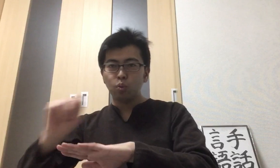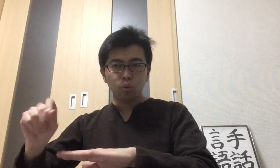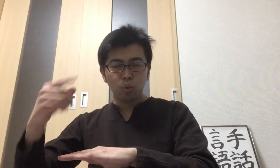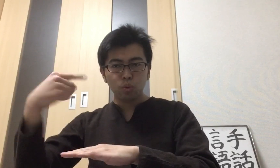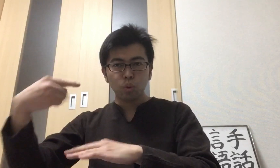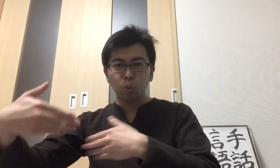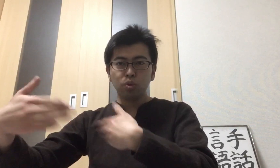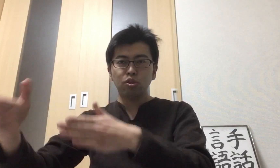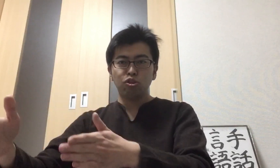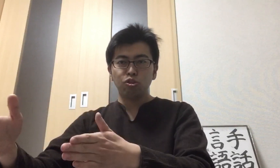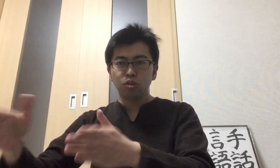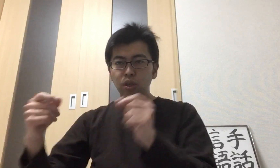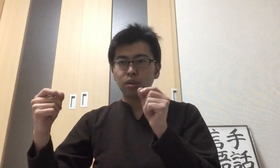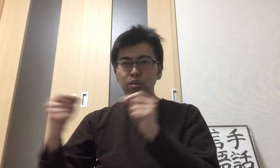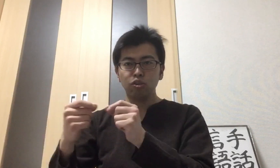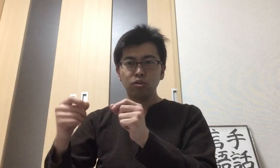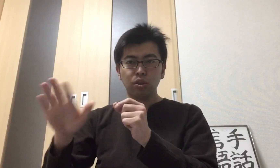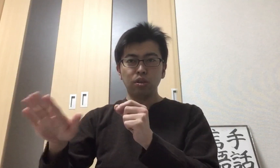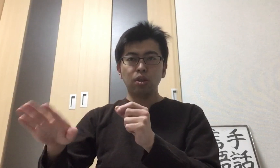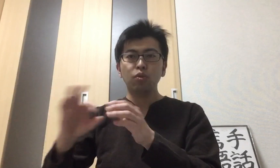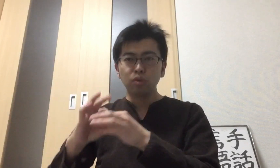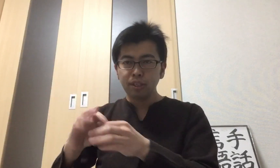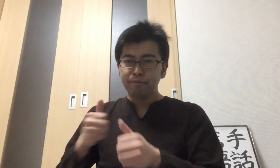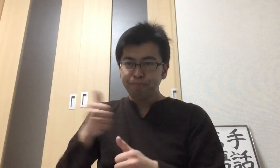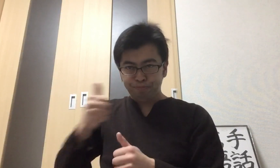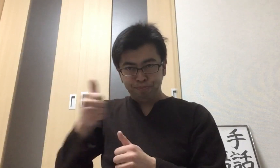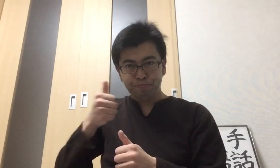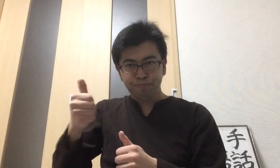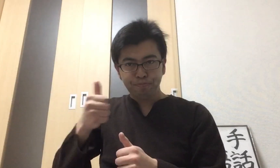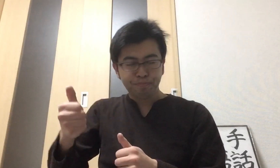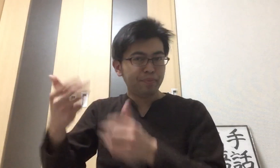近くの書道教室に通っていました